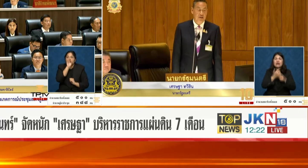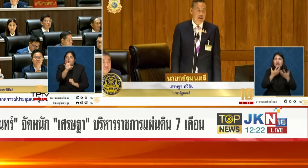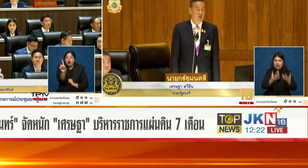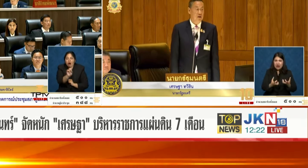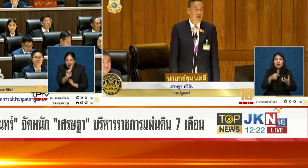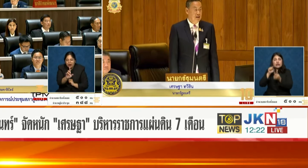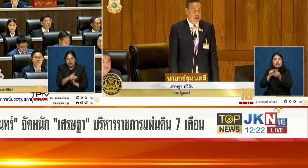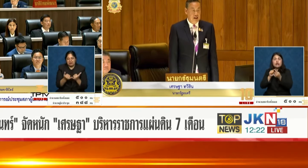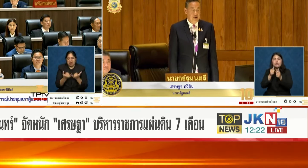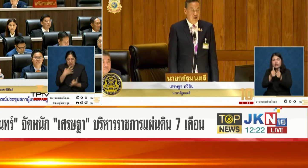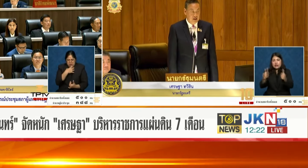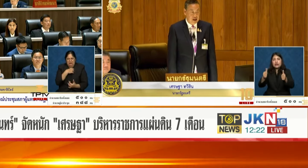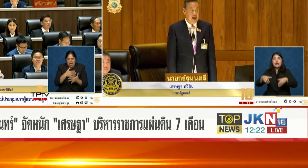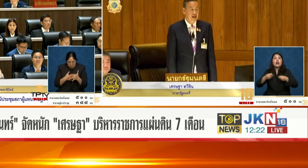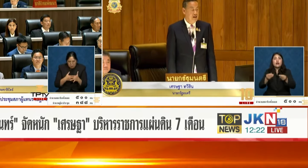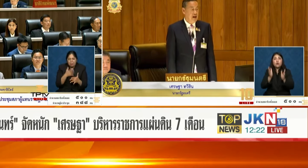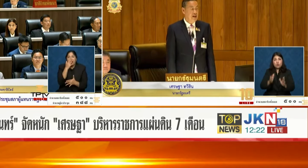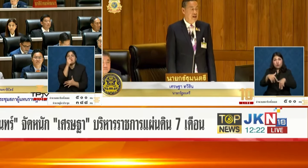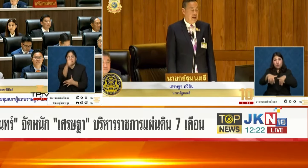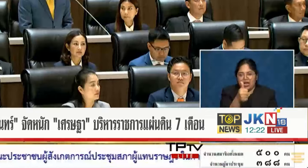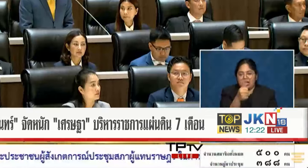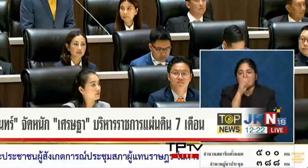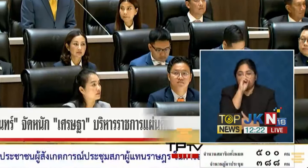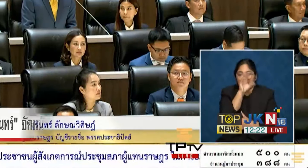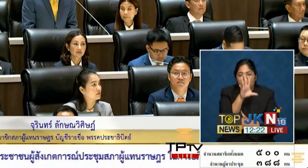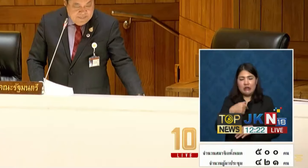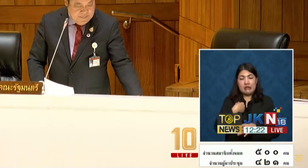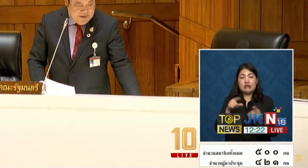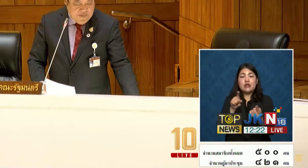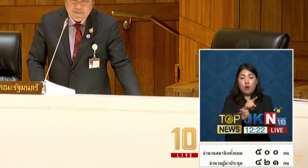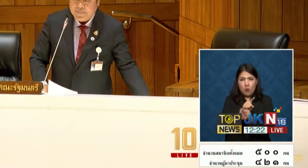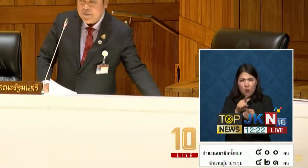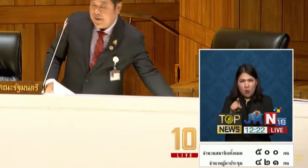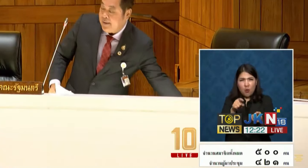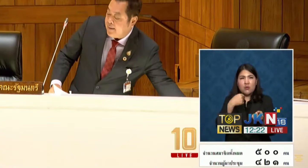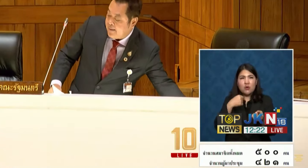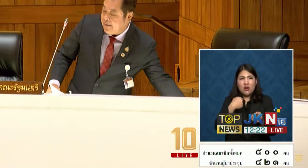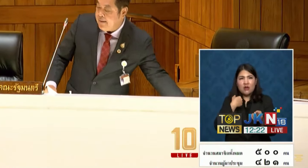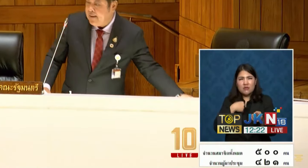โต้คุณจุรินทร์เลยครับบอกว่าคุณจุรินทร์ เรื่องกฎหมายที่คุณท้วงติงที่ทักษิณ